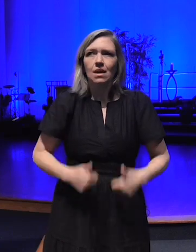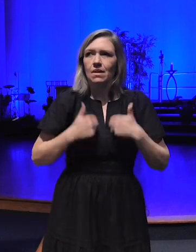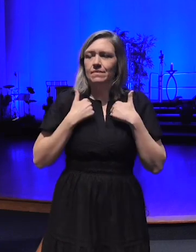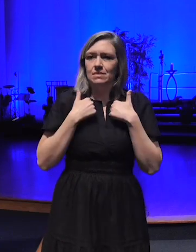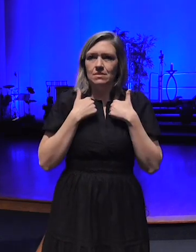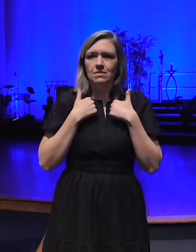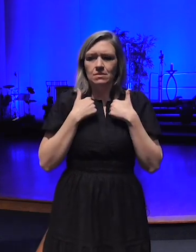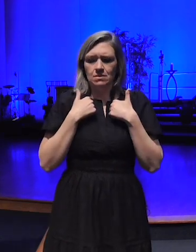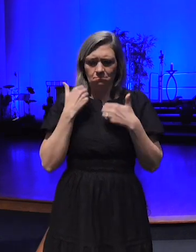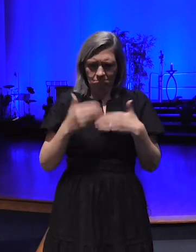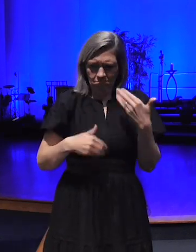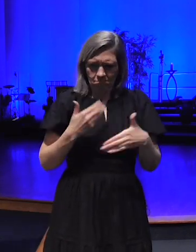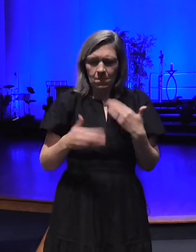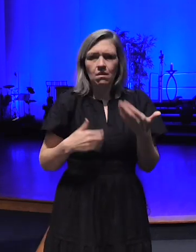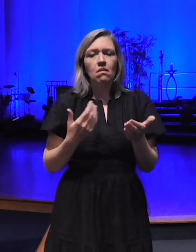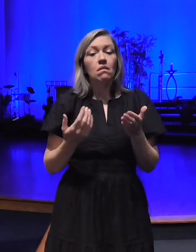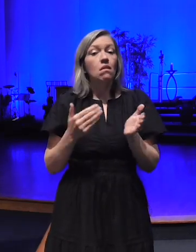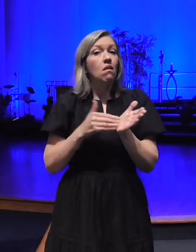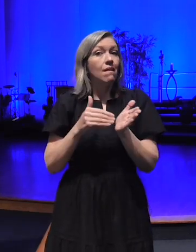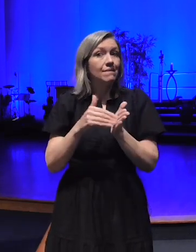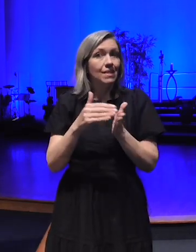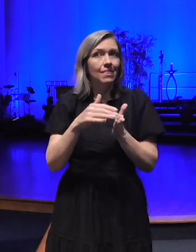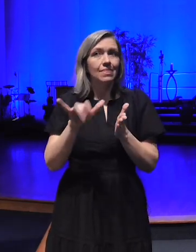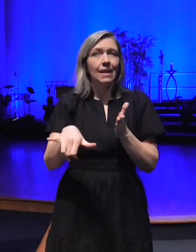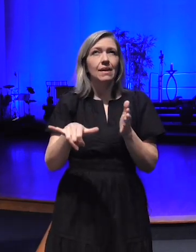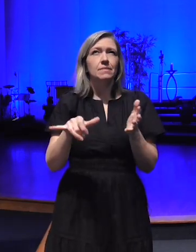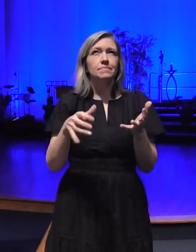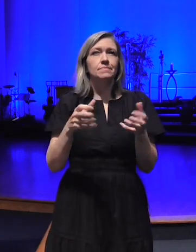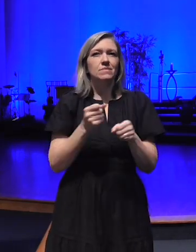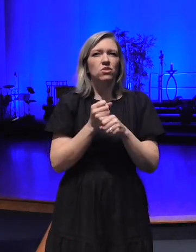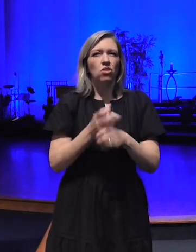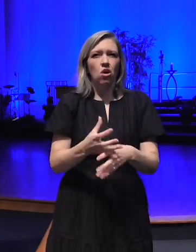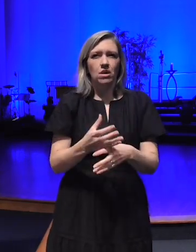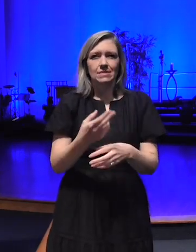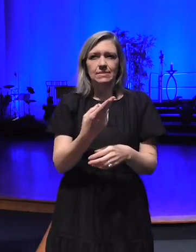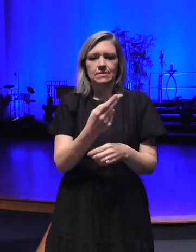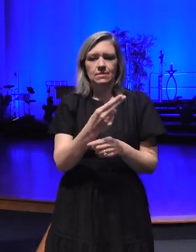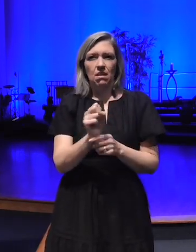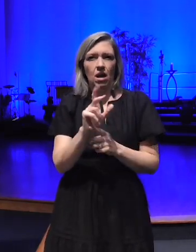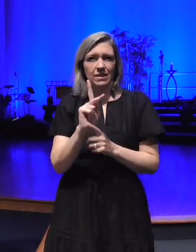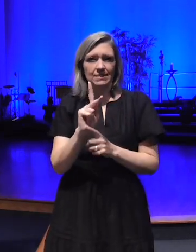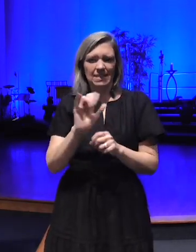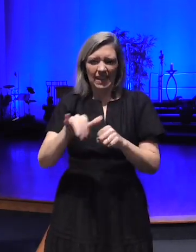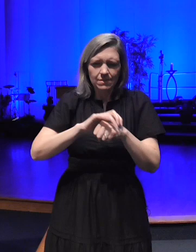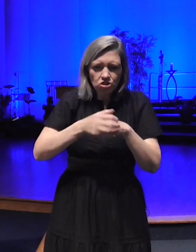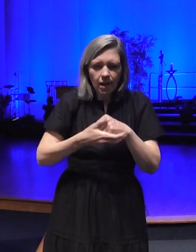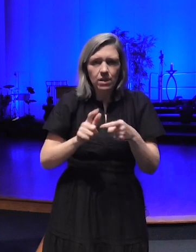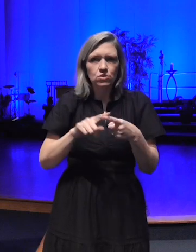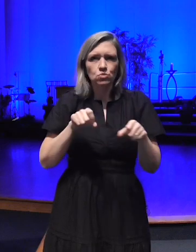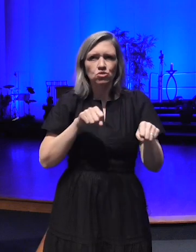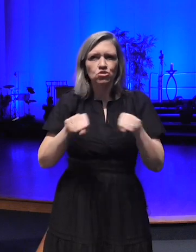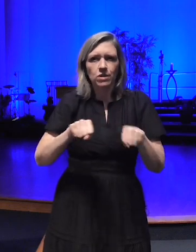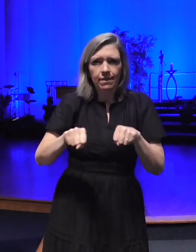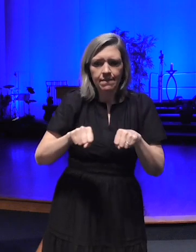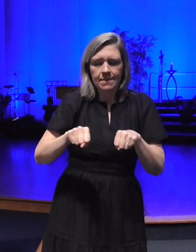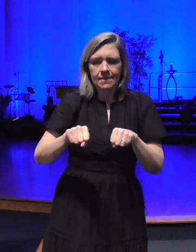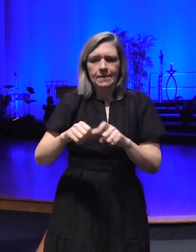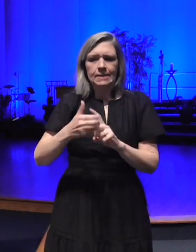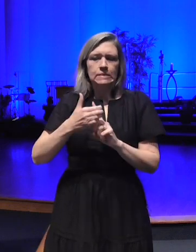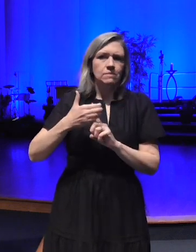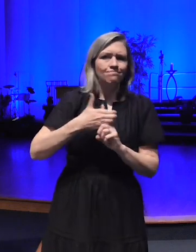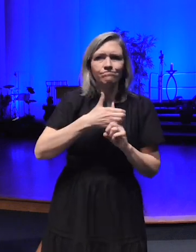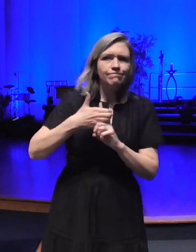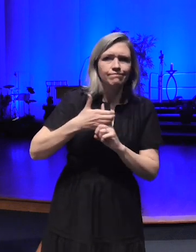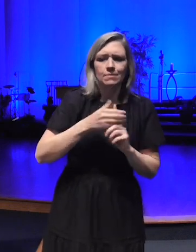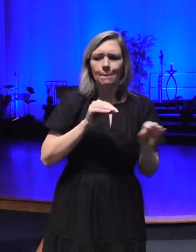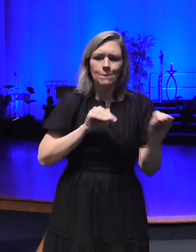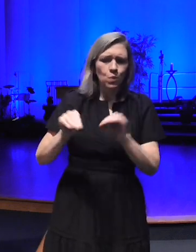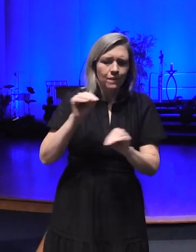y, a menudo, sacuden la cáscara, sacuden la célula, la cáscara, moviéndola cada vez más hacia